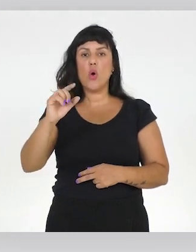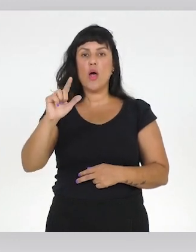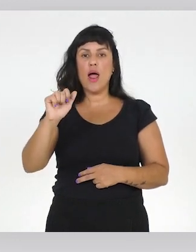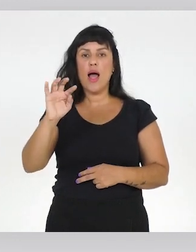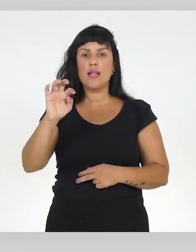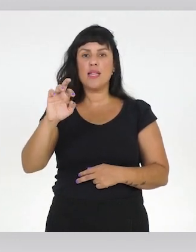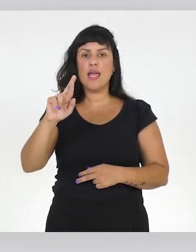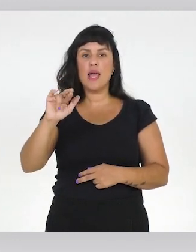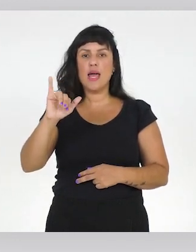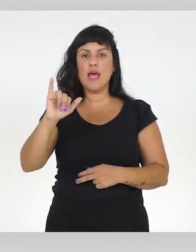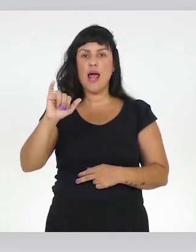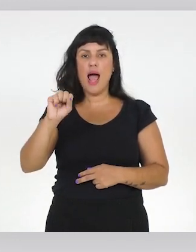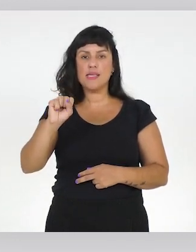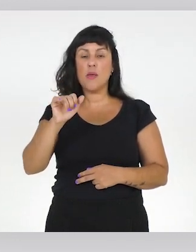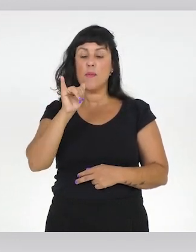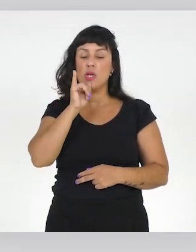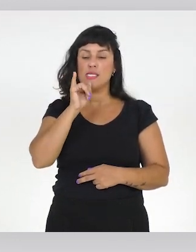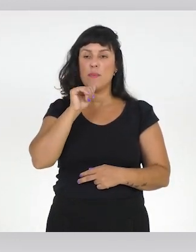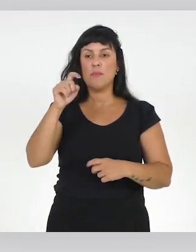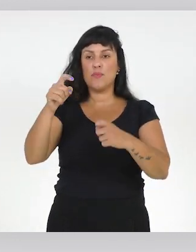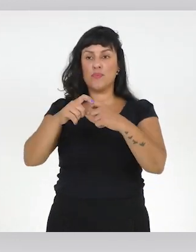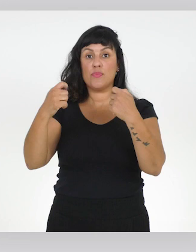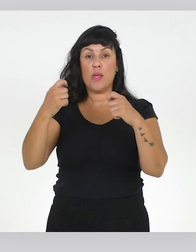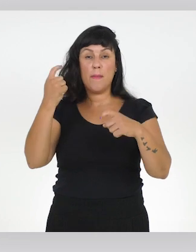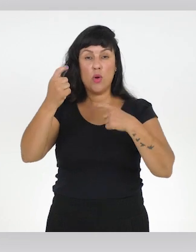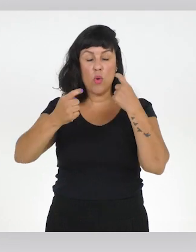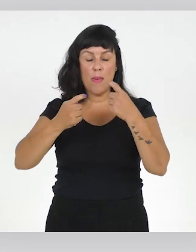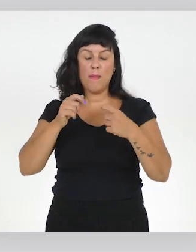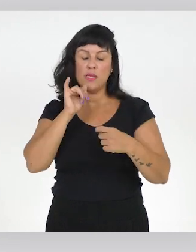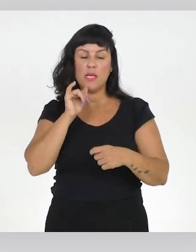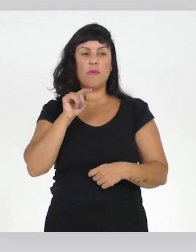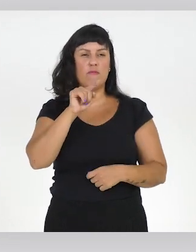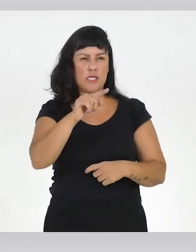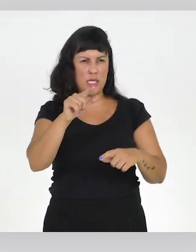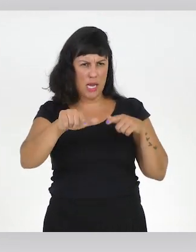durante o dia, porque se esse medicamento tiver a contra indicação